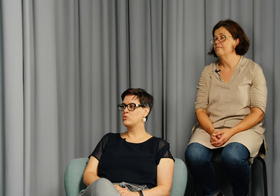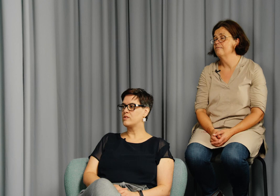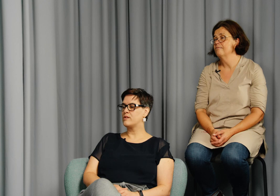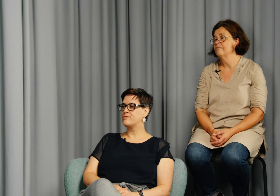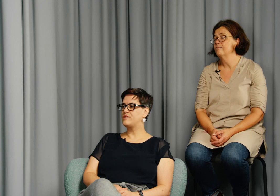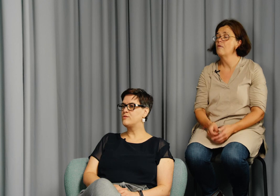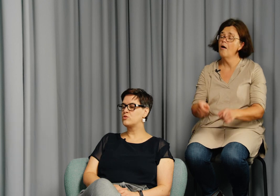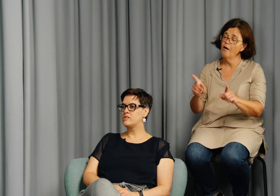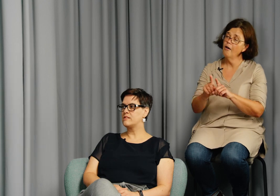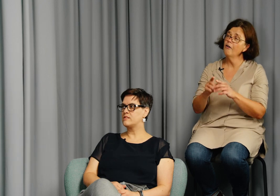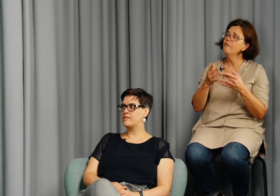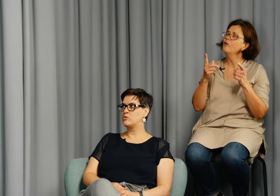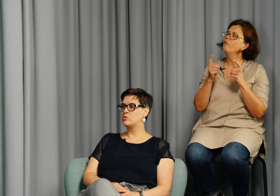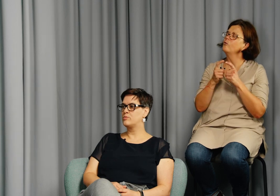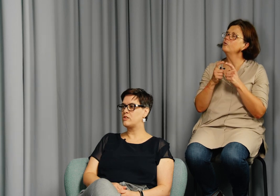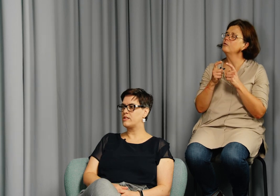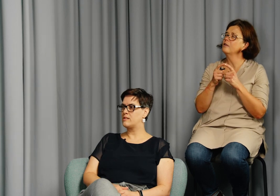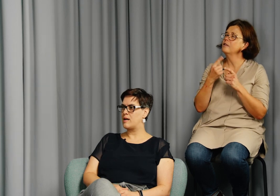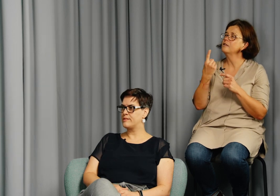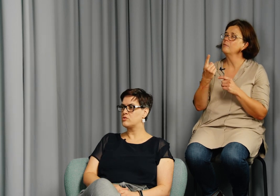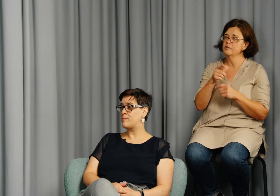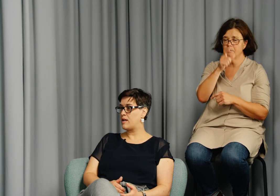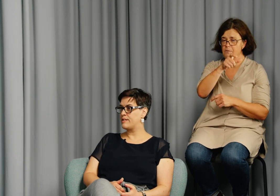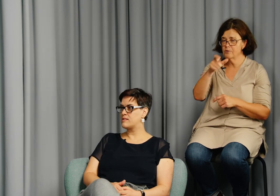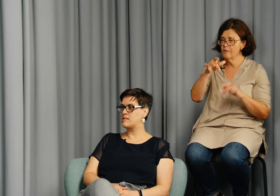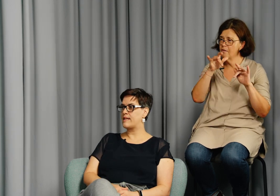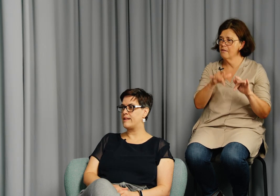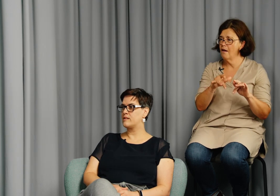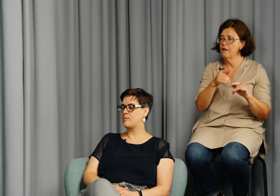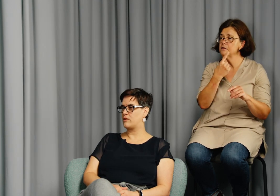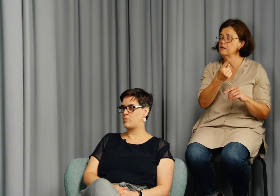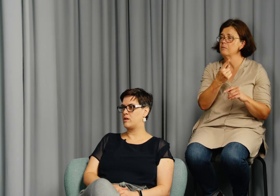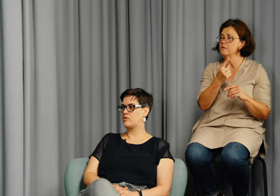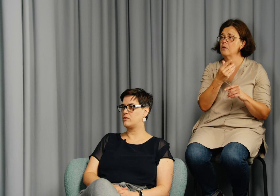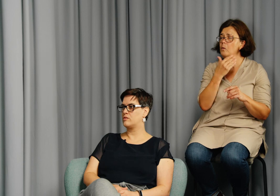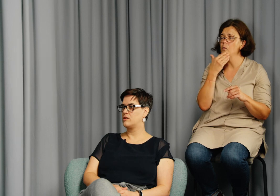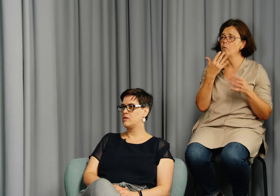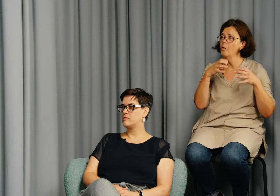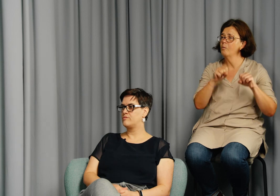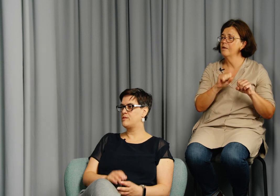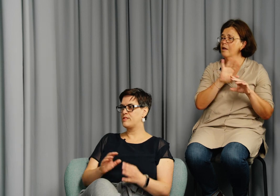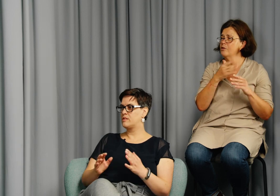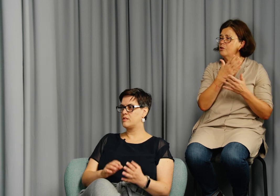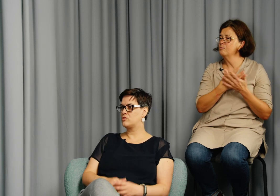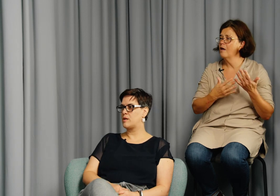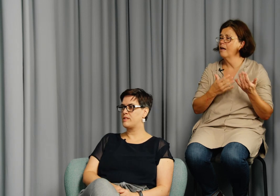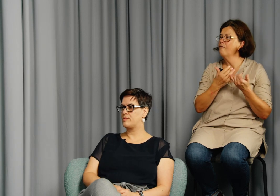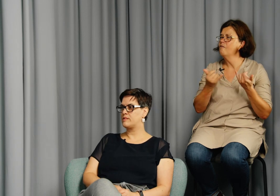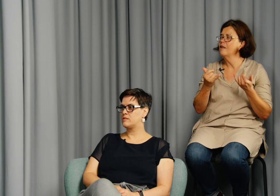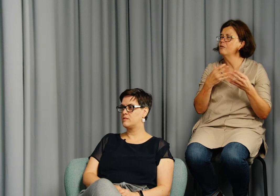Und wie funktioniert das, wenn du mit Leuten zusammenarbeitest, die keine Gebärdensprache können? Wie passiert da die Zusammenarbeit?